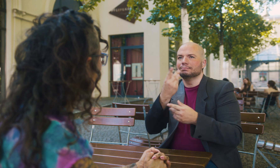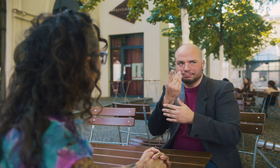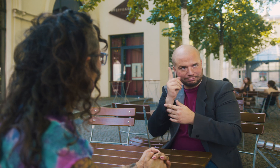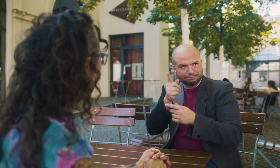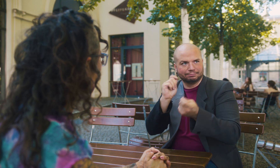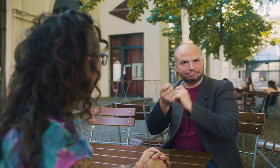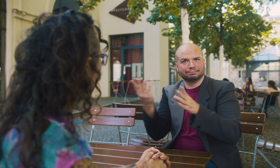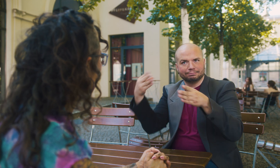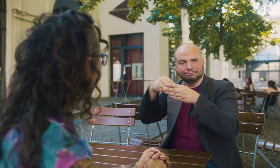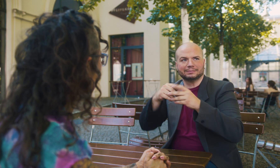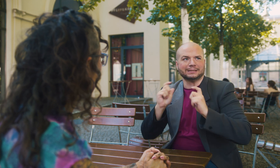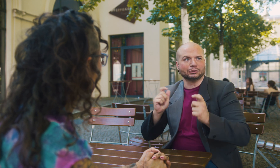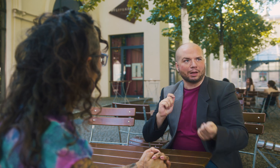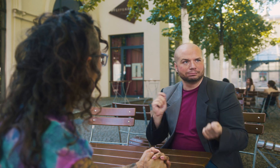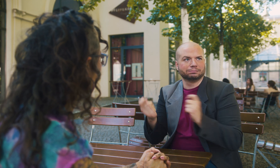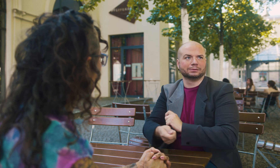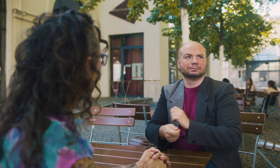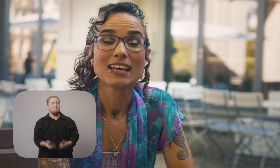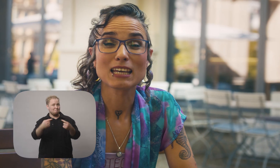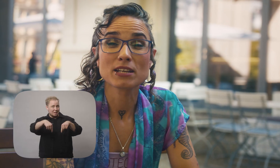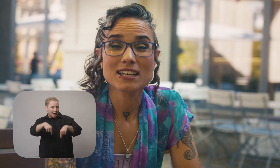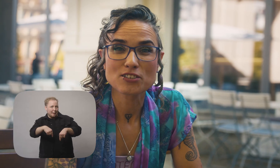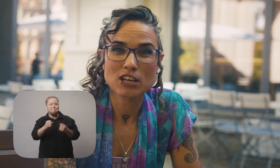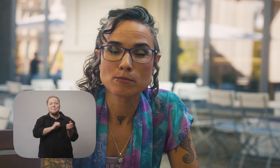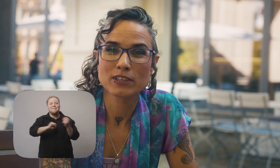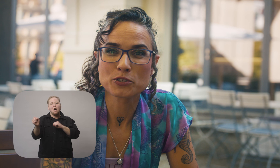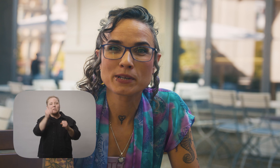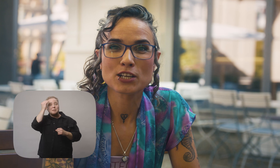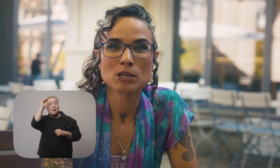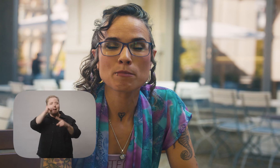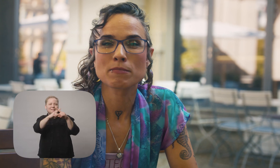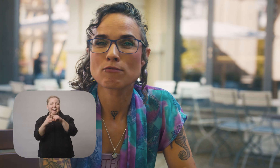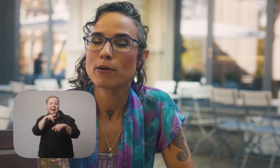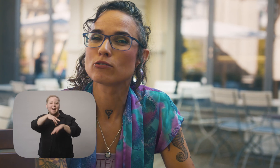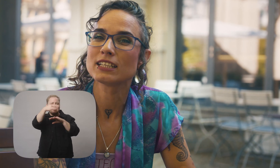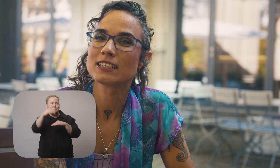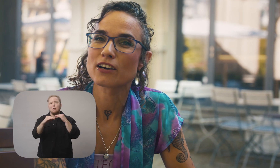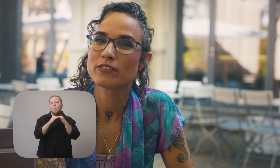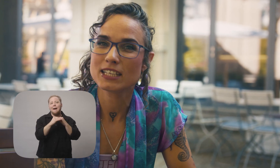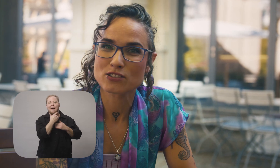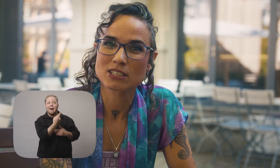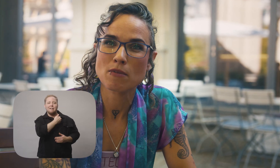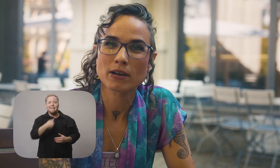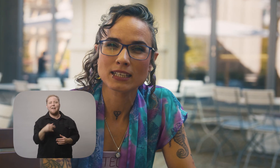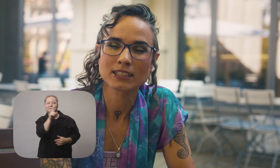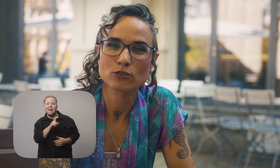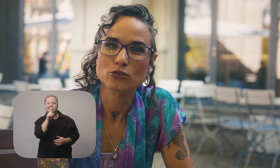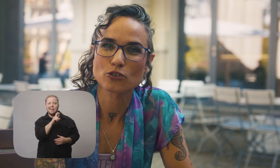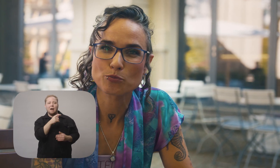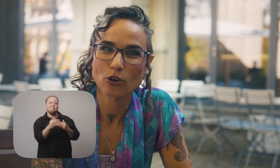Und da braucht es einen großen Wandel in der Gesellschaft. Ich habe in der letzten Staffel Bewegungsmelder*in schon mal mit meinem Rapper Kollegen Graf Fidi zum Thema Barrierereduktion gesprochen.